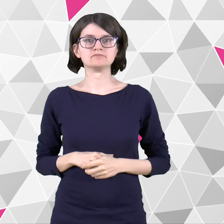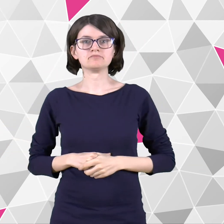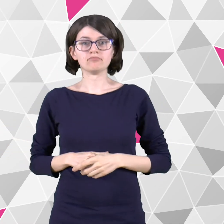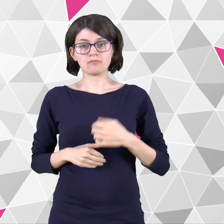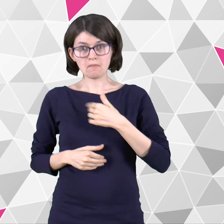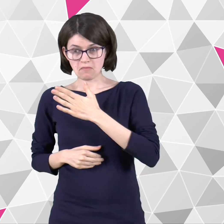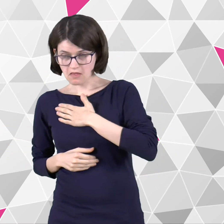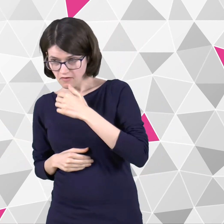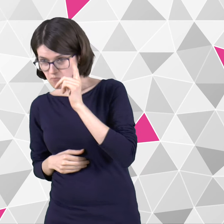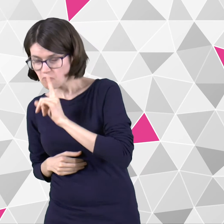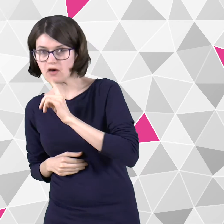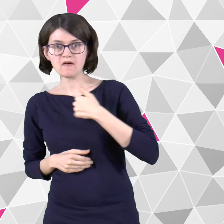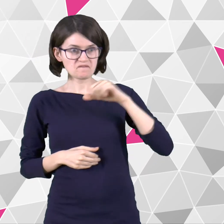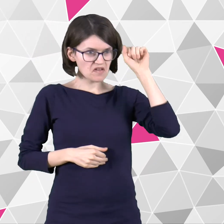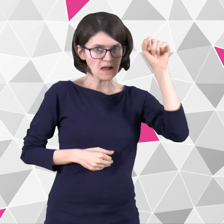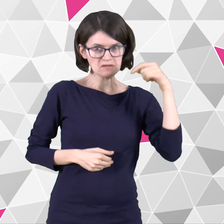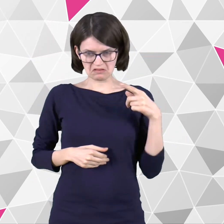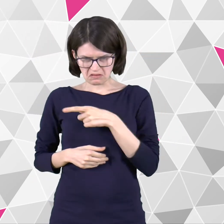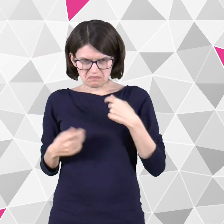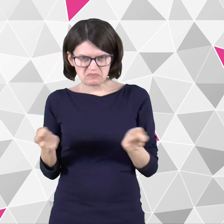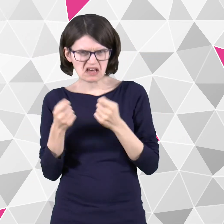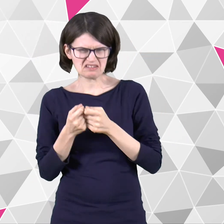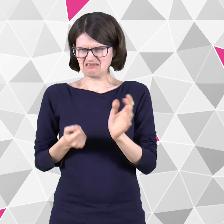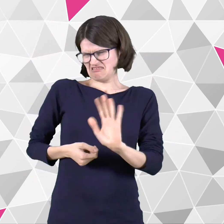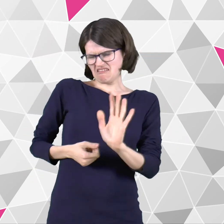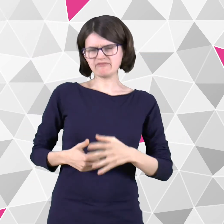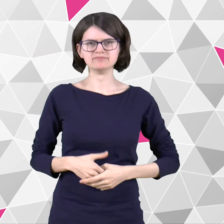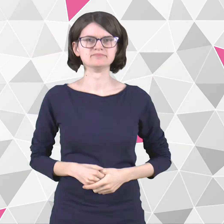Wracając do chłopaka i feminizmu, to jedno drugiemu zupełnie nie zaprzecza.